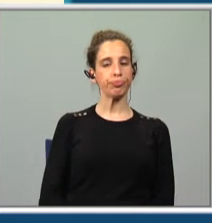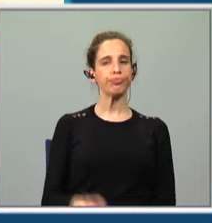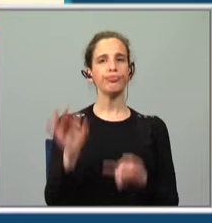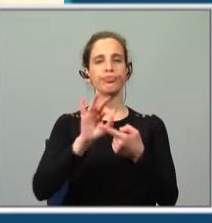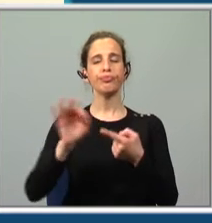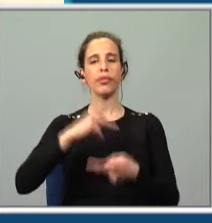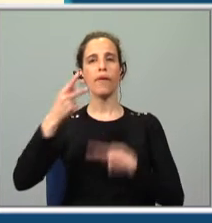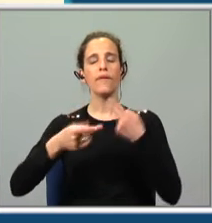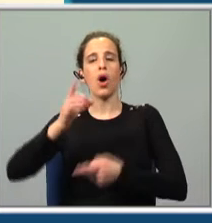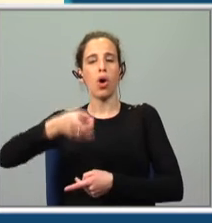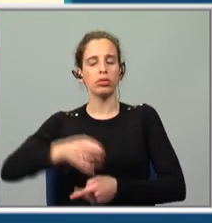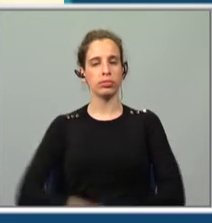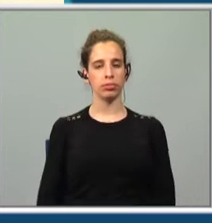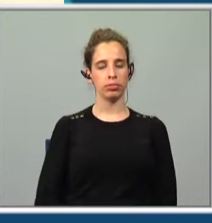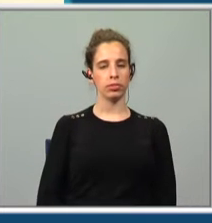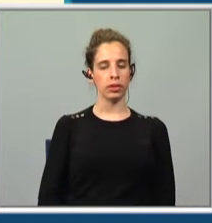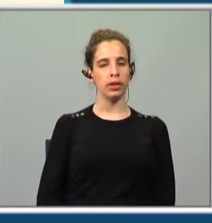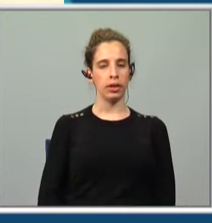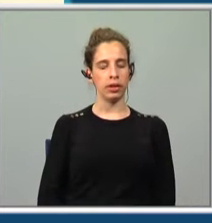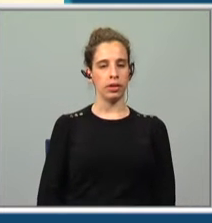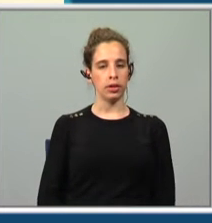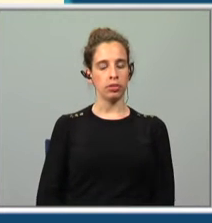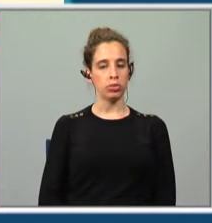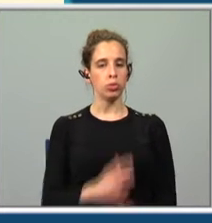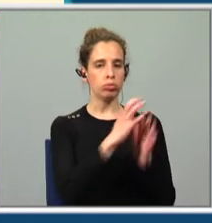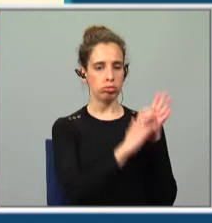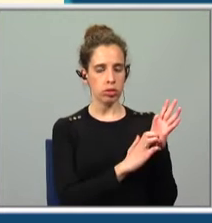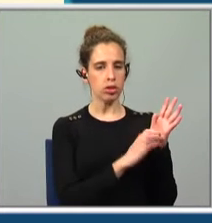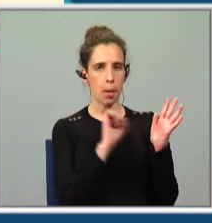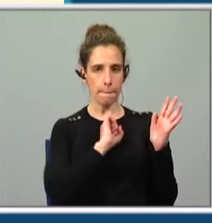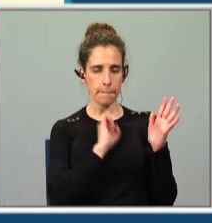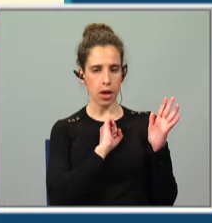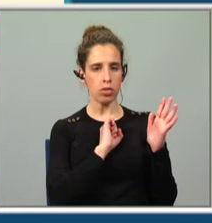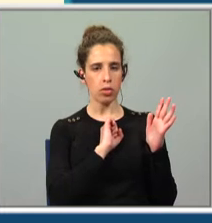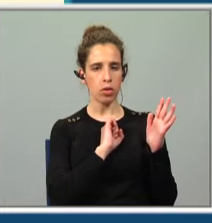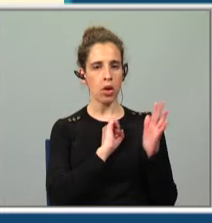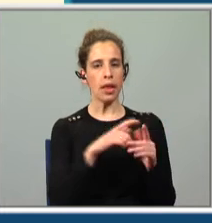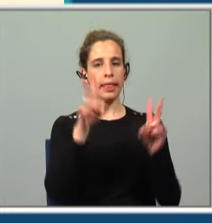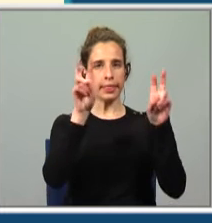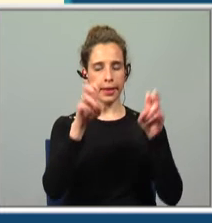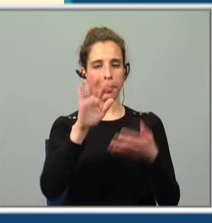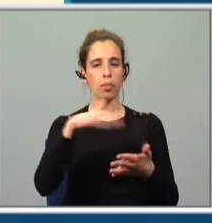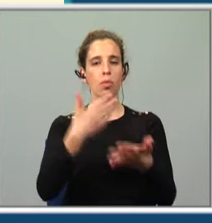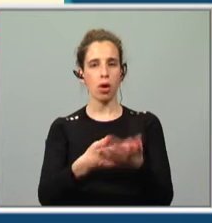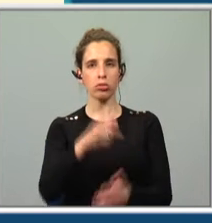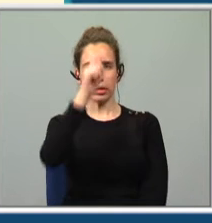avaliar e eles avaliar se o meu texto respeita o tema proposto e entao 評估，他們評估我的文字是否尊重提議的主題，然後